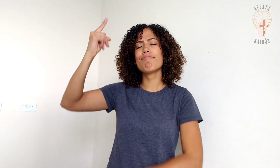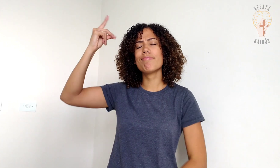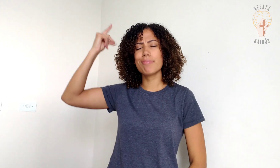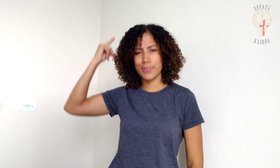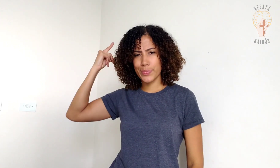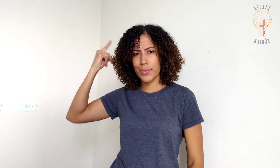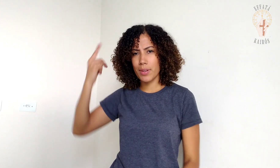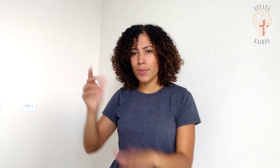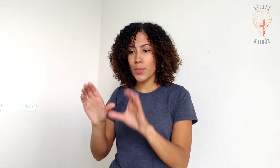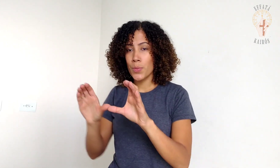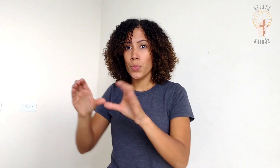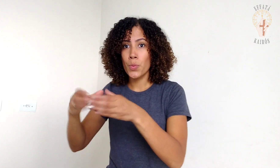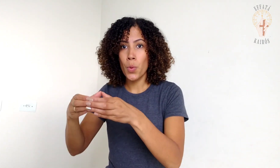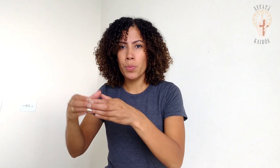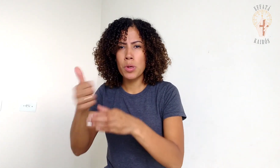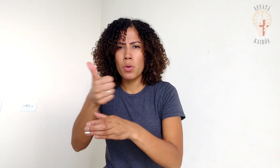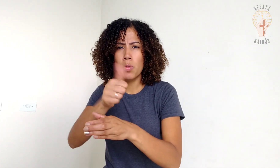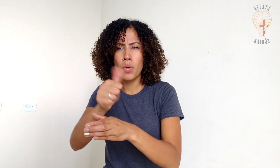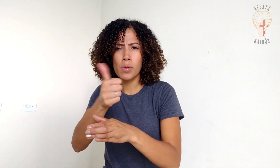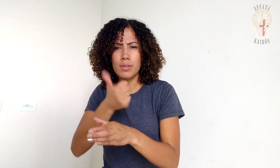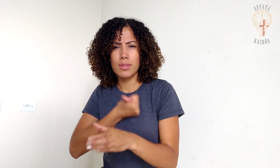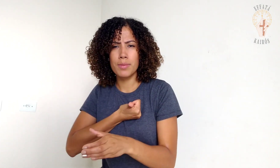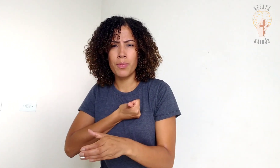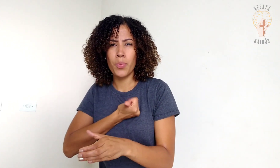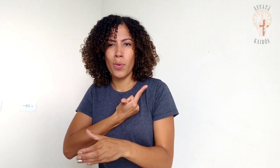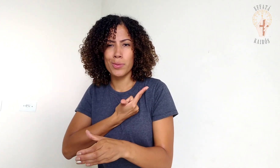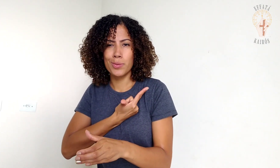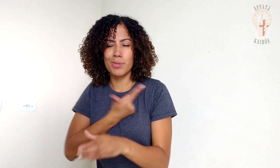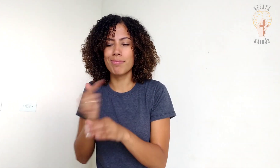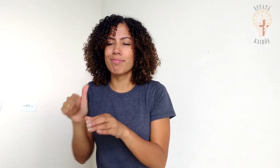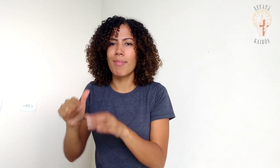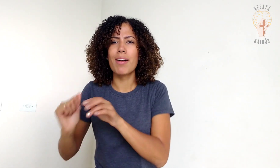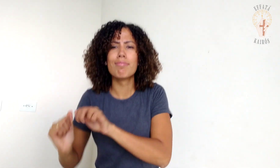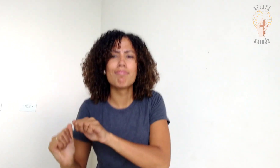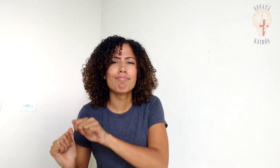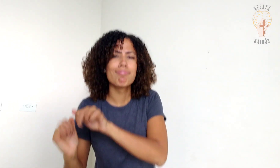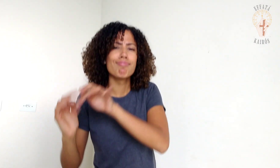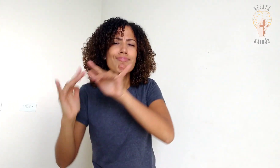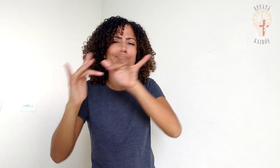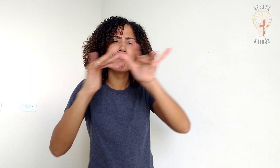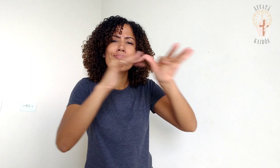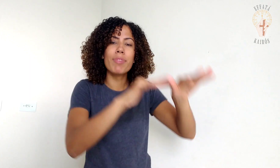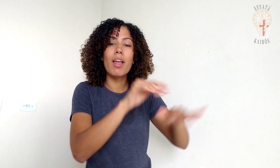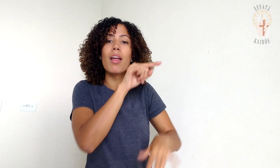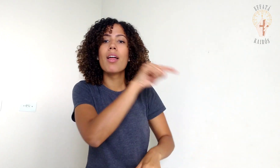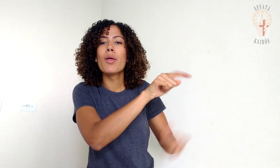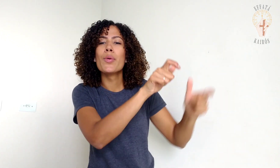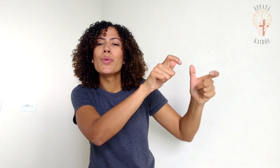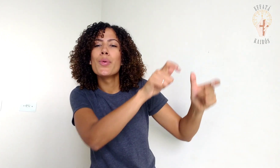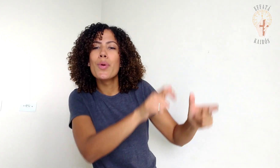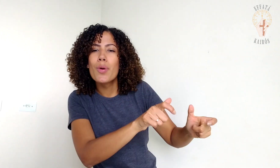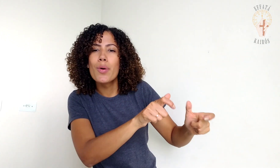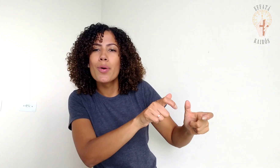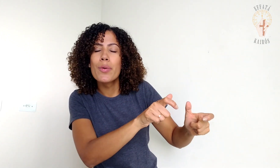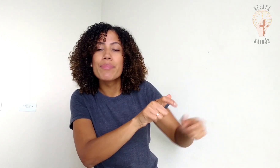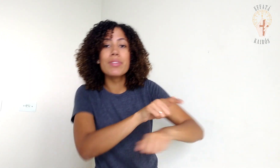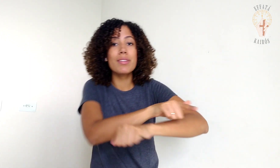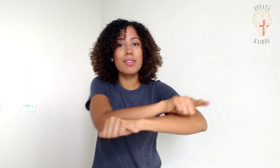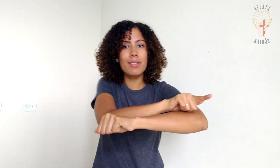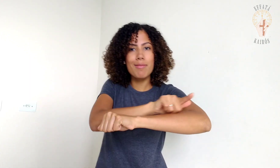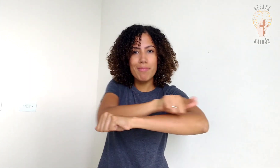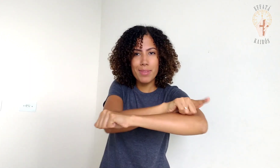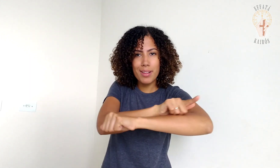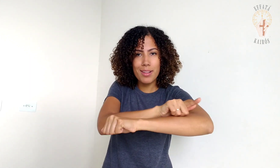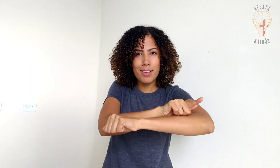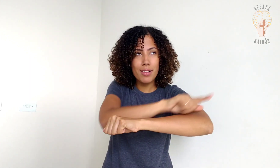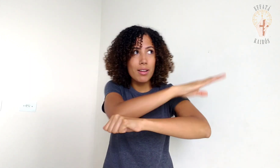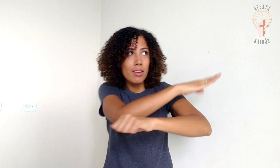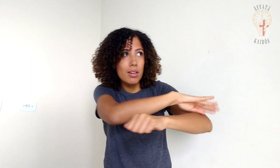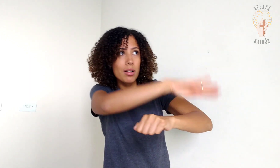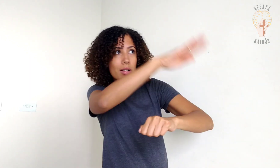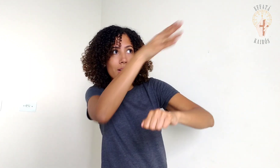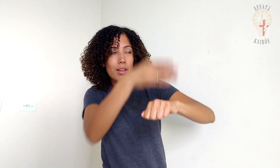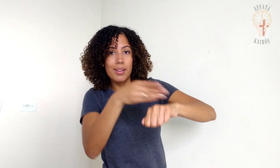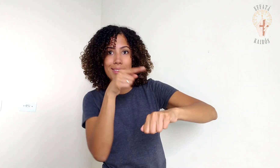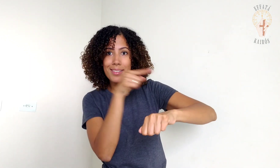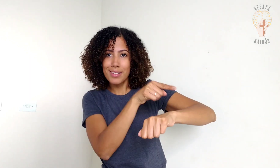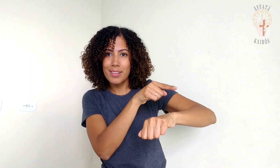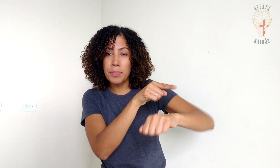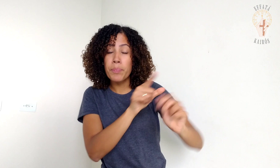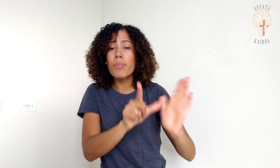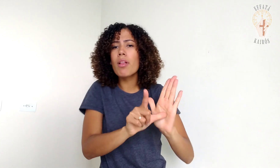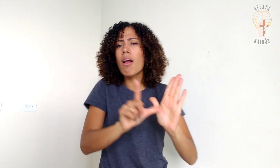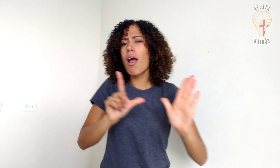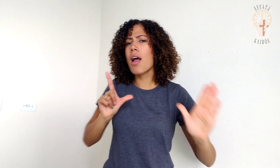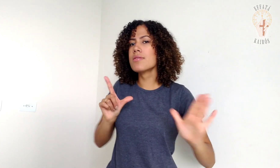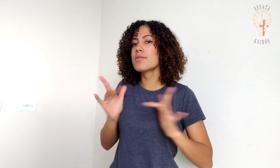Mt 28,16 - os onze discípulos foram para a Galileia, ao monte que Jesus lhes tinha indicado.